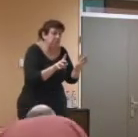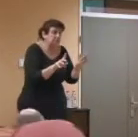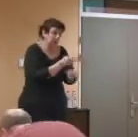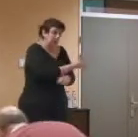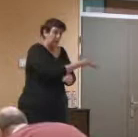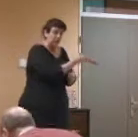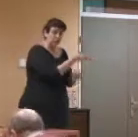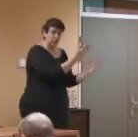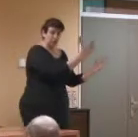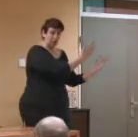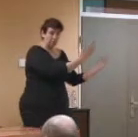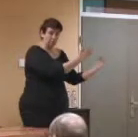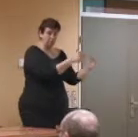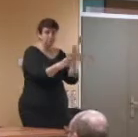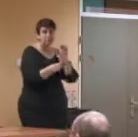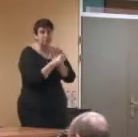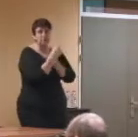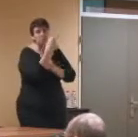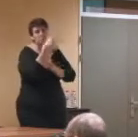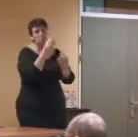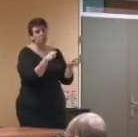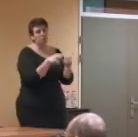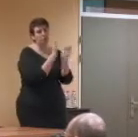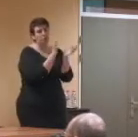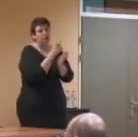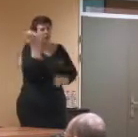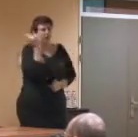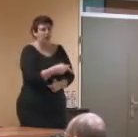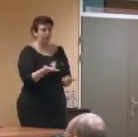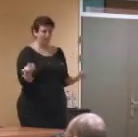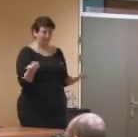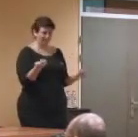finalmente fue encarcelado. El caso de Fabra es muy curioso, porque yo